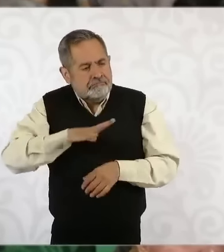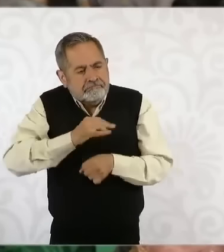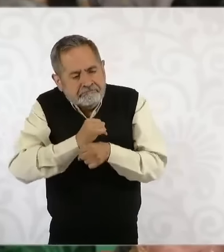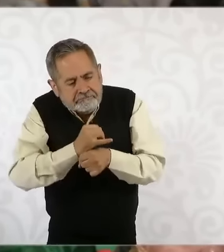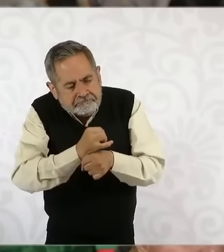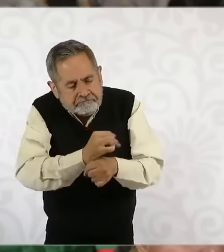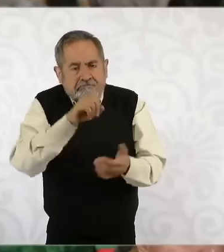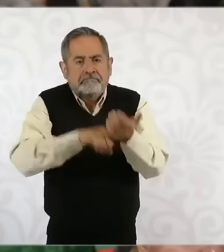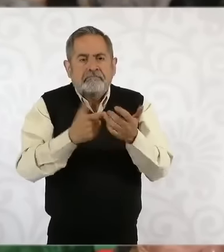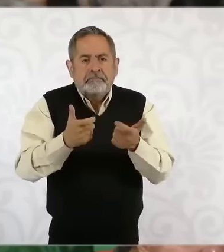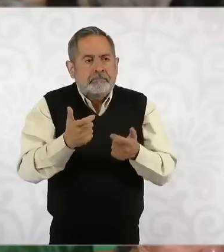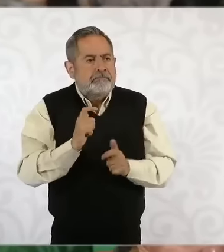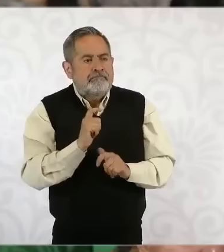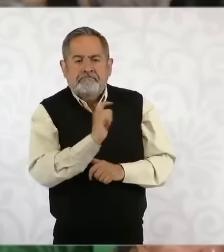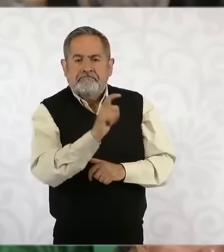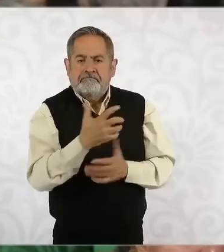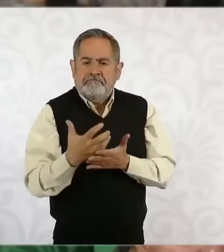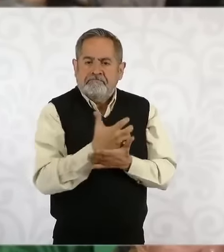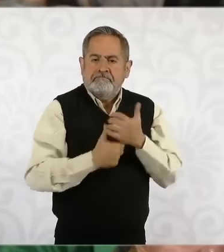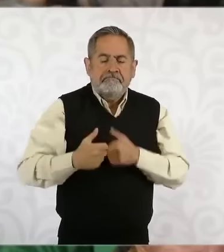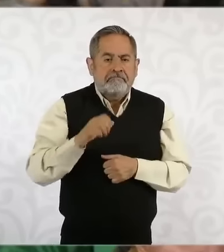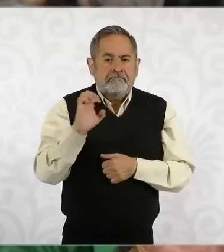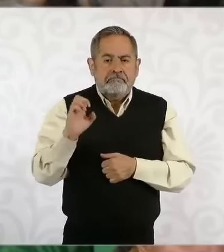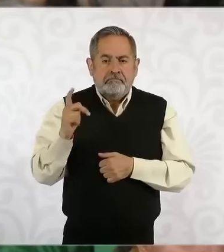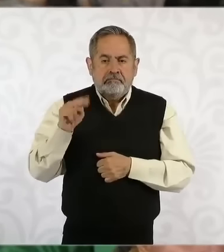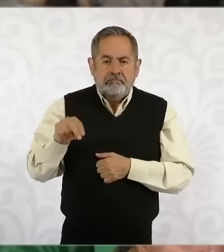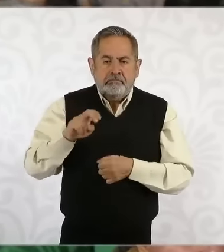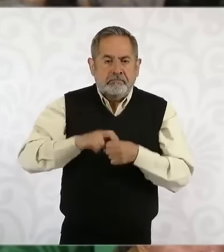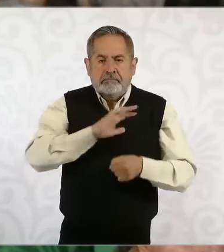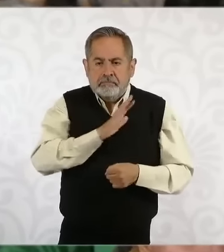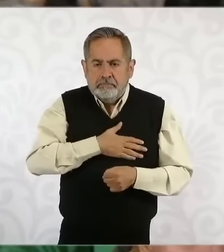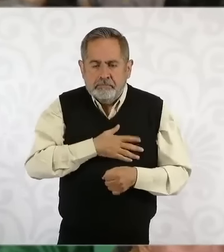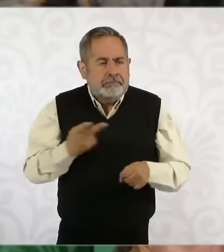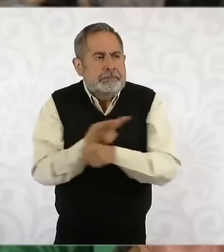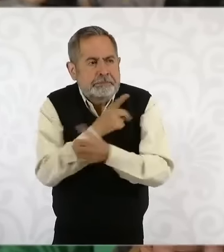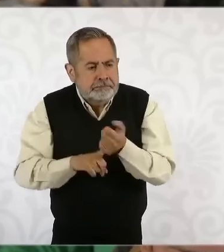estaban llegando a España, a Enrique Peña Nieto. ¿En qué quedó eso? Aquí también se ha hablado